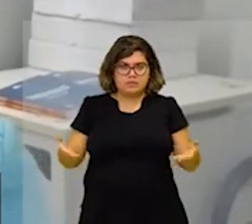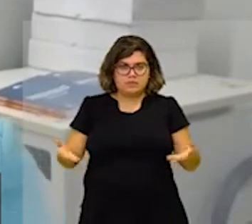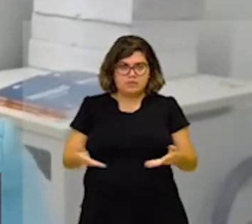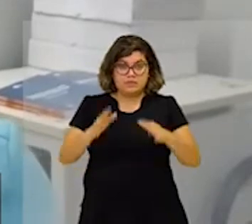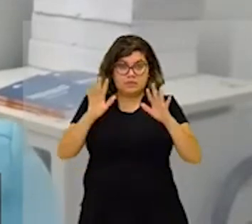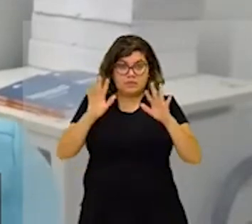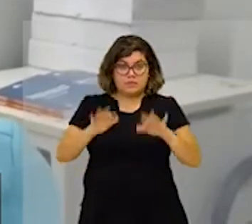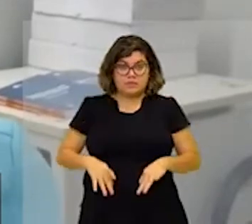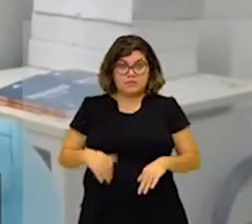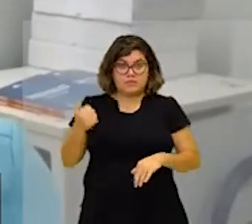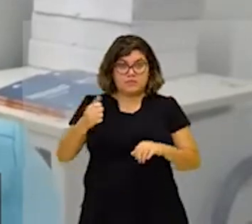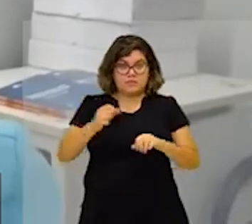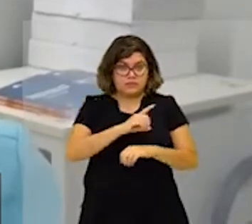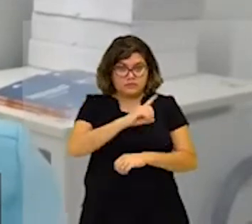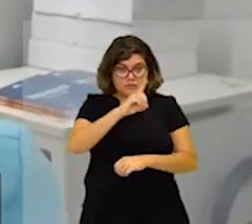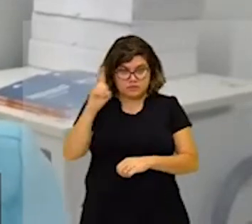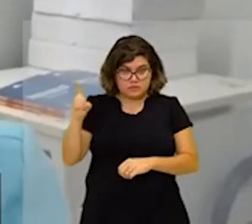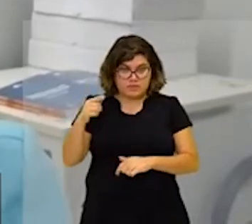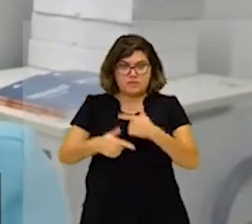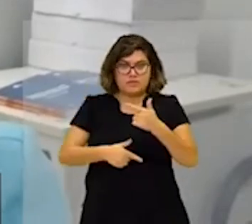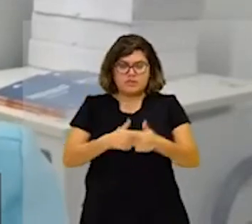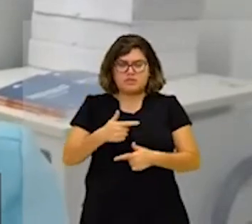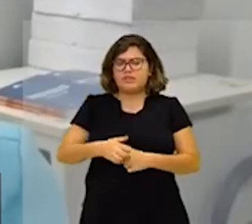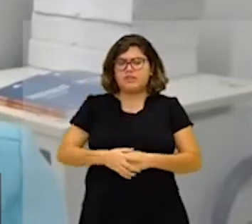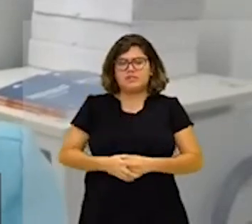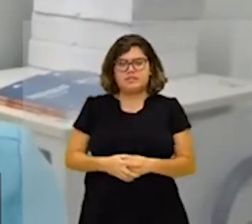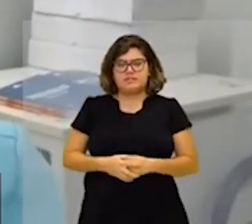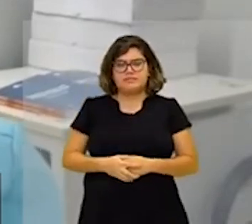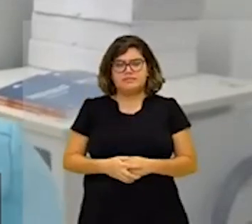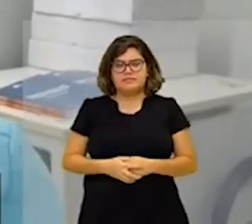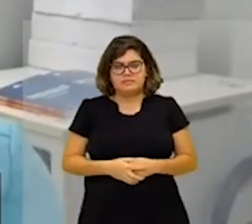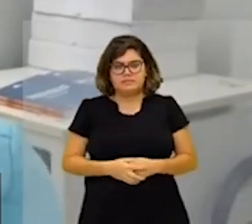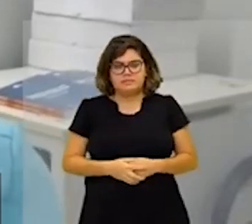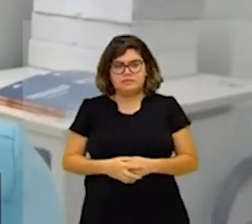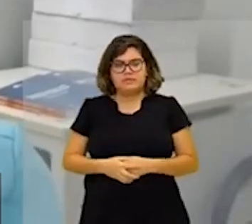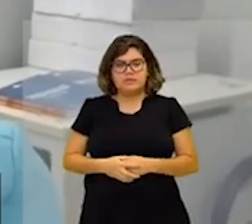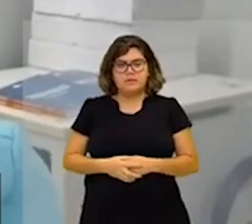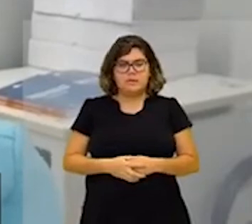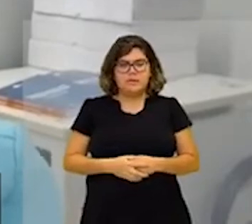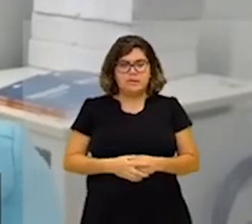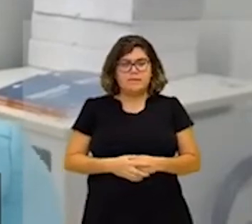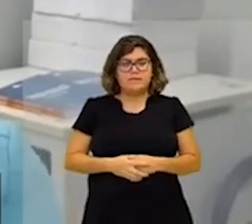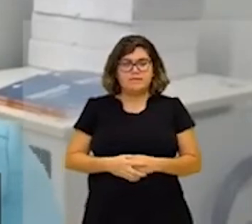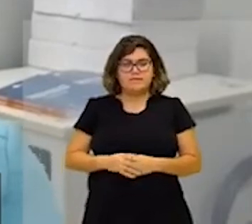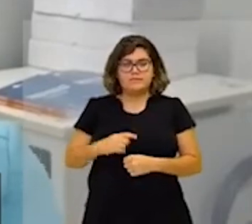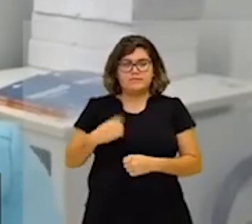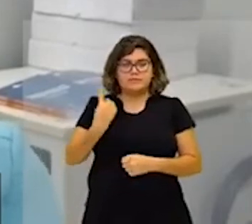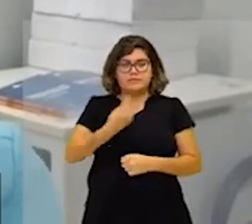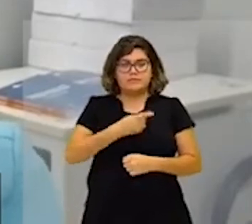primeiro dia de trabalho no conversa SN é dois a gente teve a oportunidade então de